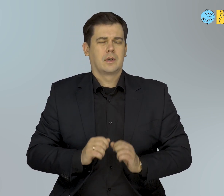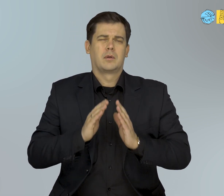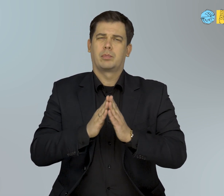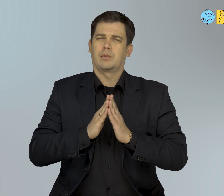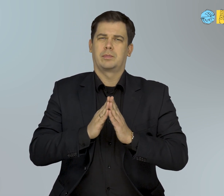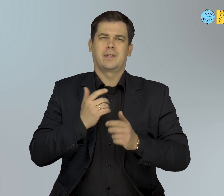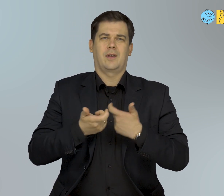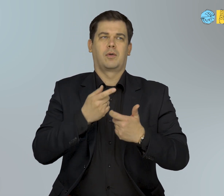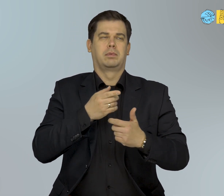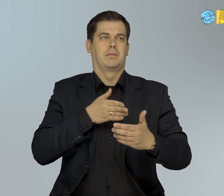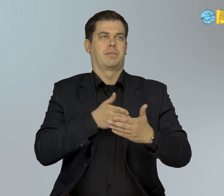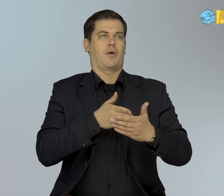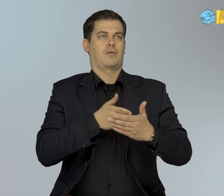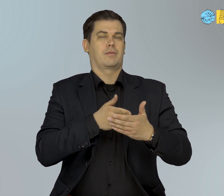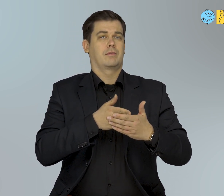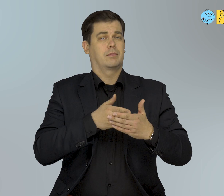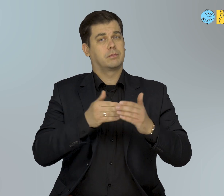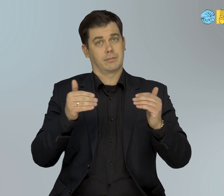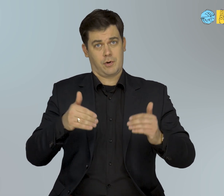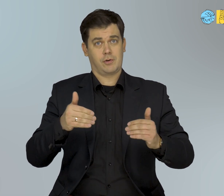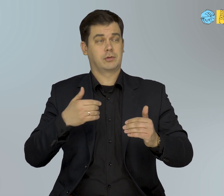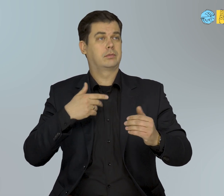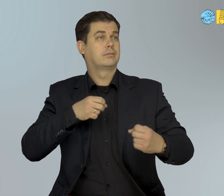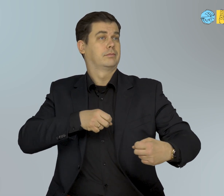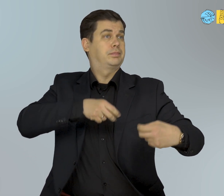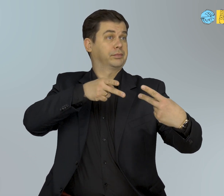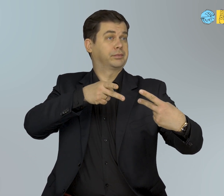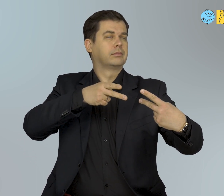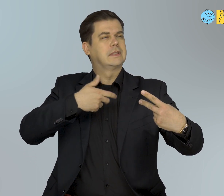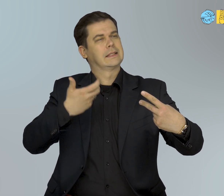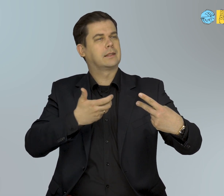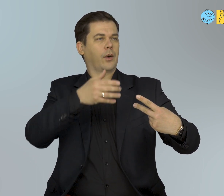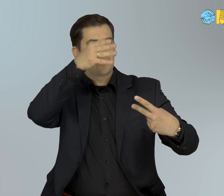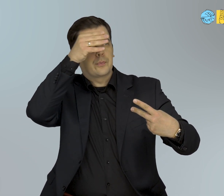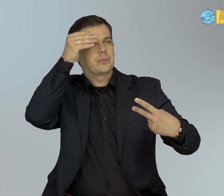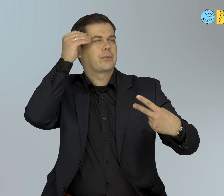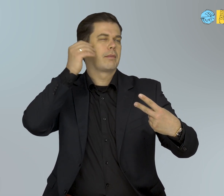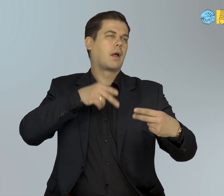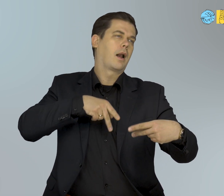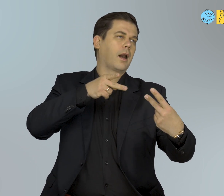Nie blokujcie połączeń. Możliwe, że w tym czasie, kiedy Wy zadzwonicie dla zabawy,